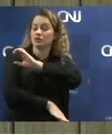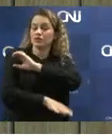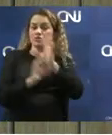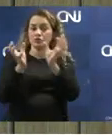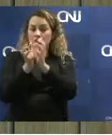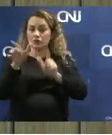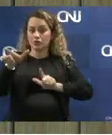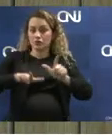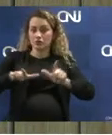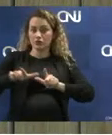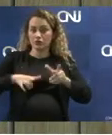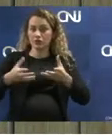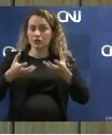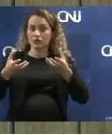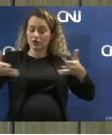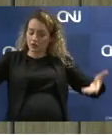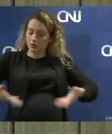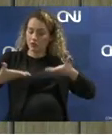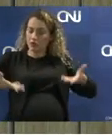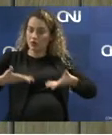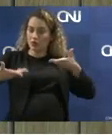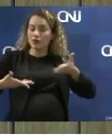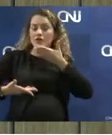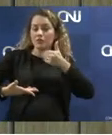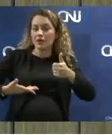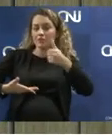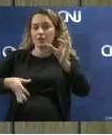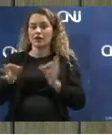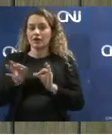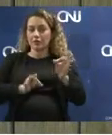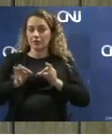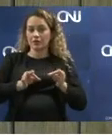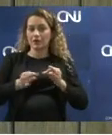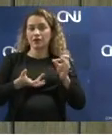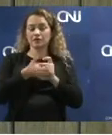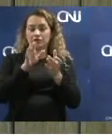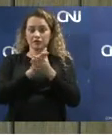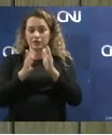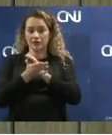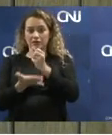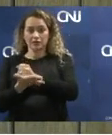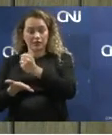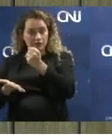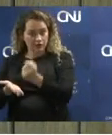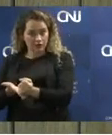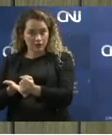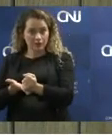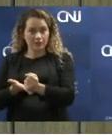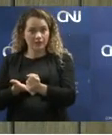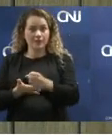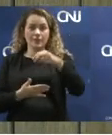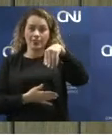de promover ações para melhorar a preparação para o casamento civil. Dr. Ney Alcântara, Vice Presidente